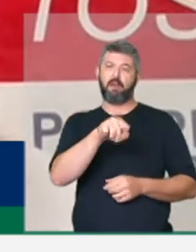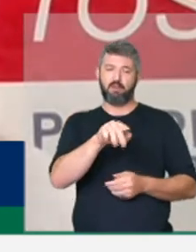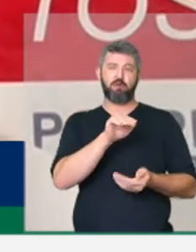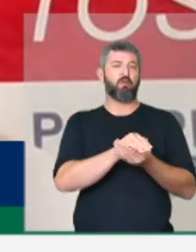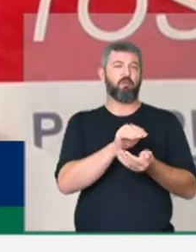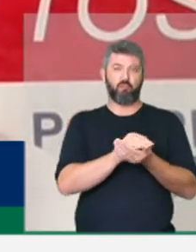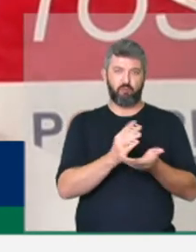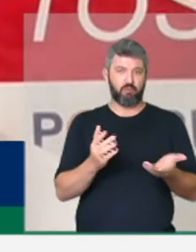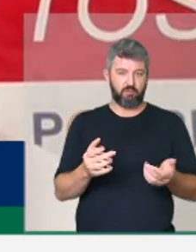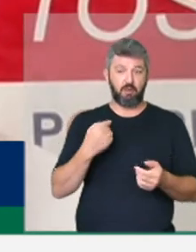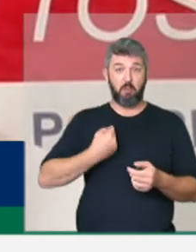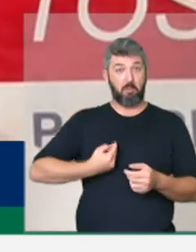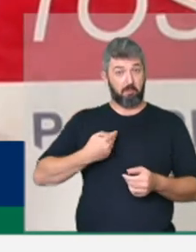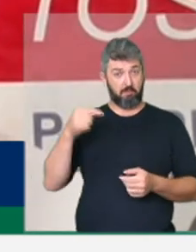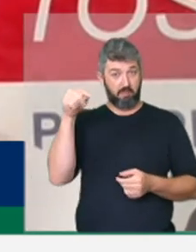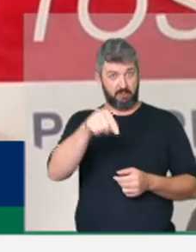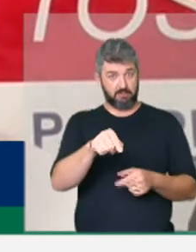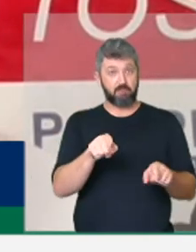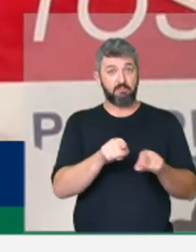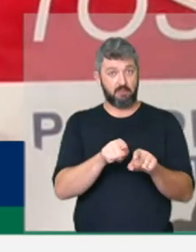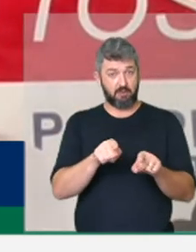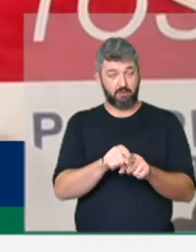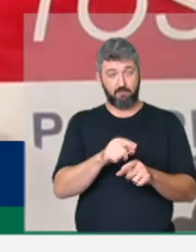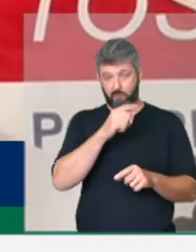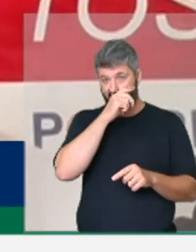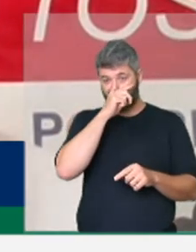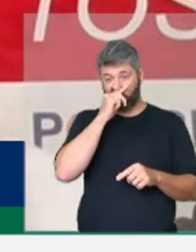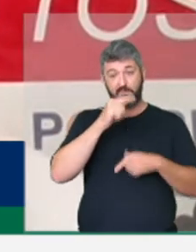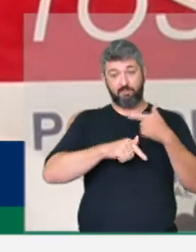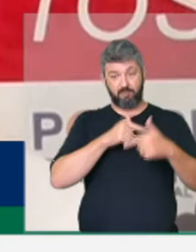ELE... EMITIU UMA MEDIDA PROVISÓRIA DANDO DESCONTO, E NÓS, A CÂMARA DOS DEPUTADOS, ESTÁ SUBINDO O DESCONTO DE